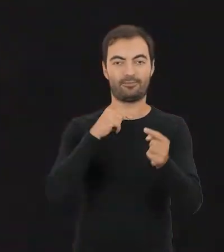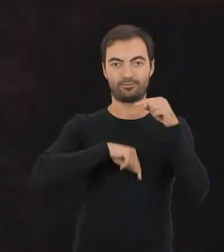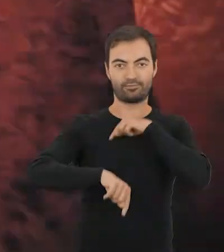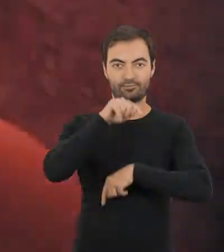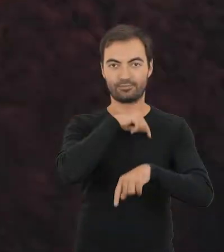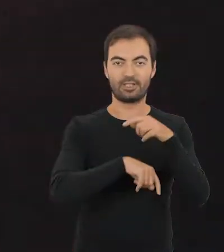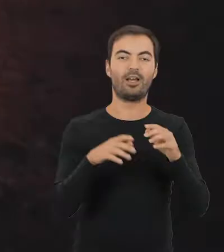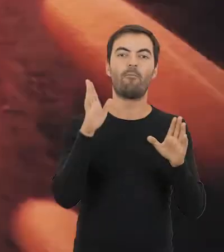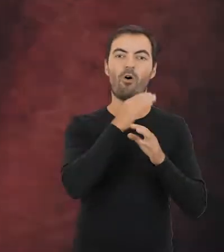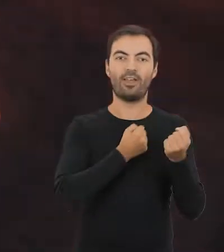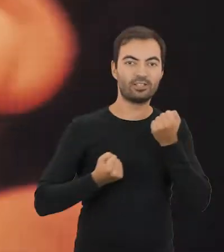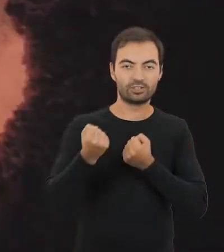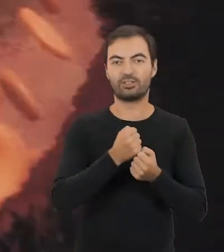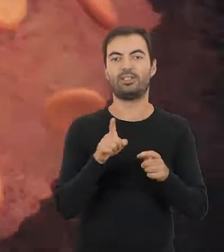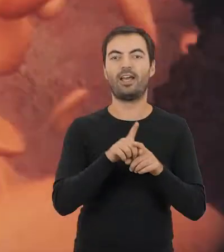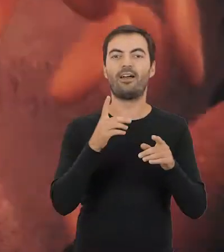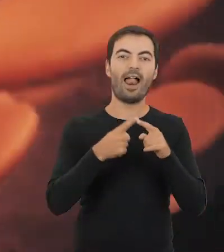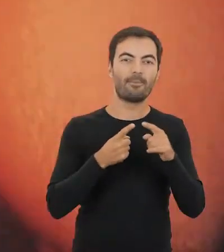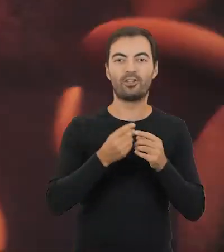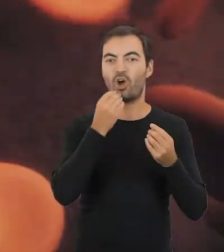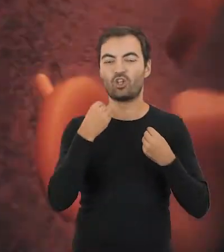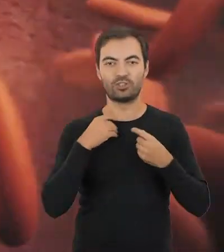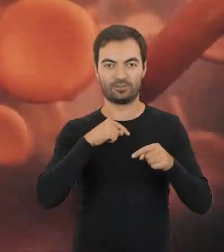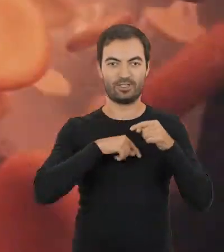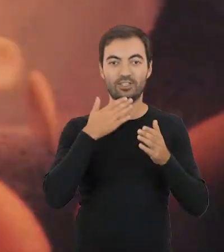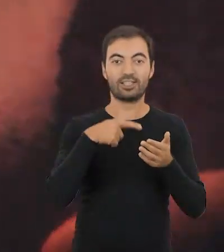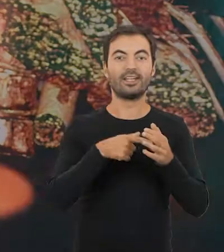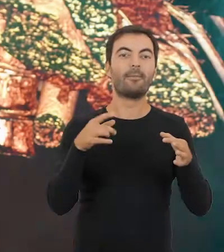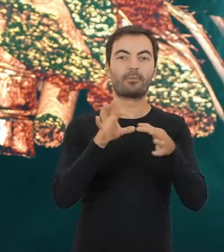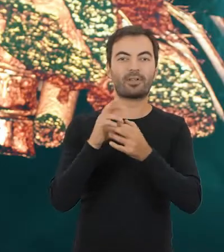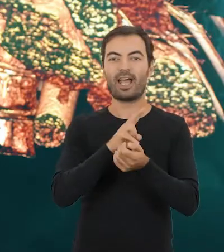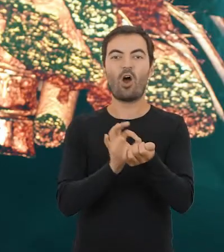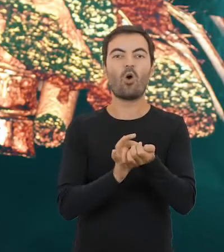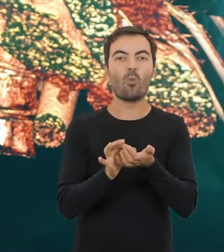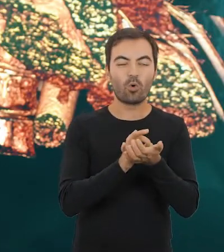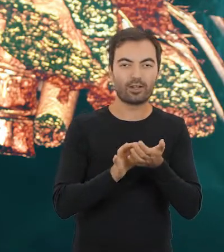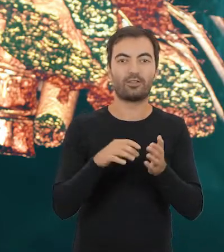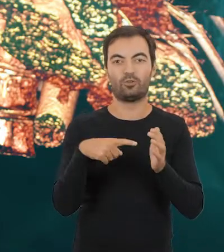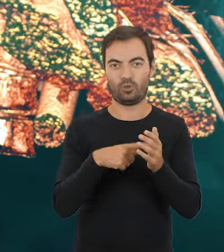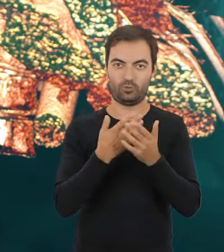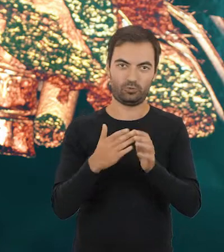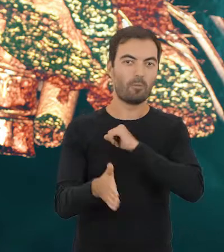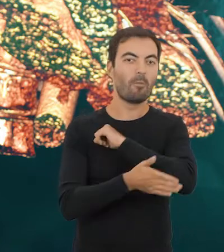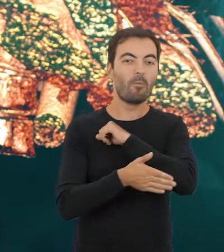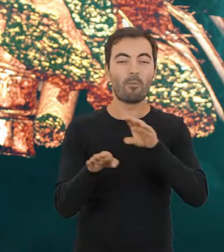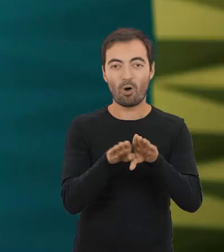Krew przenosi tlen i składniki odżywcze do każdej komórki i tkanki, tego uczymy już dzieci w podstawówce,